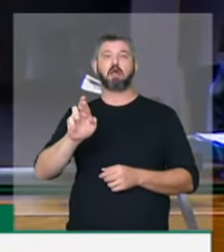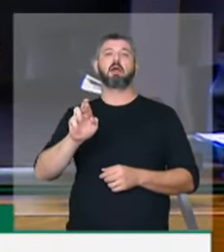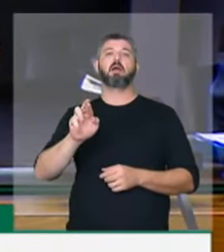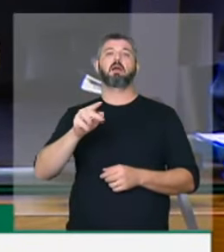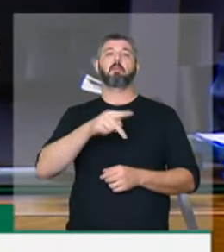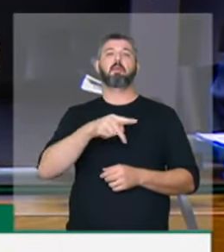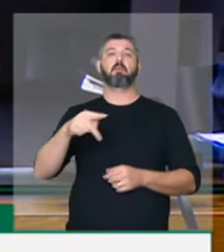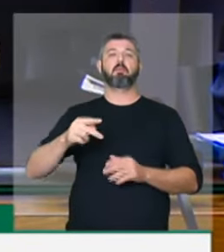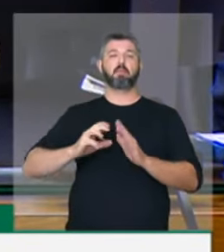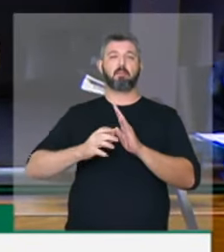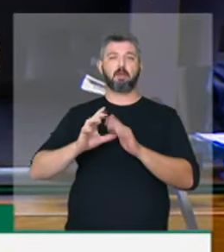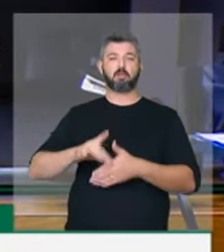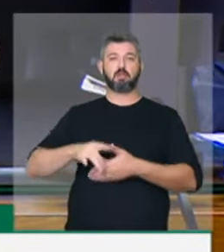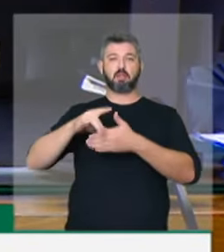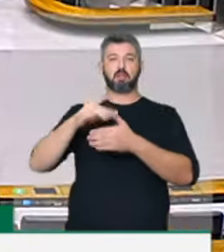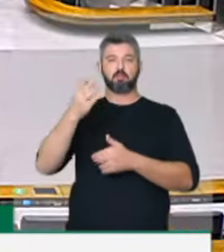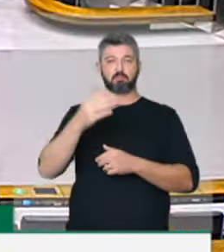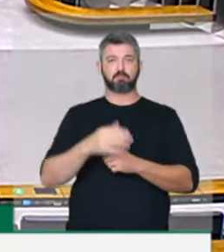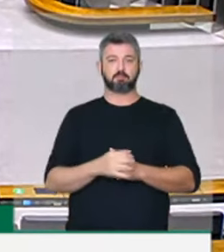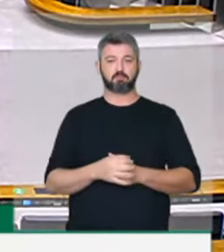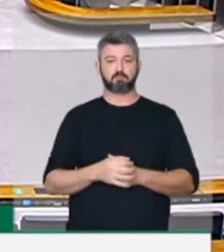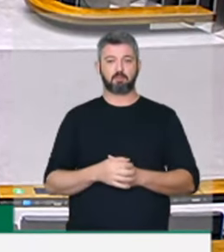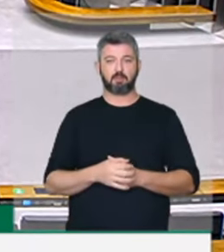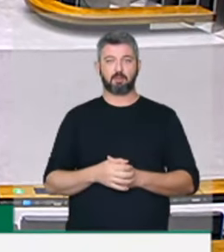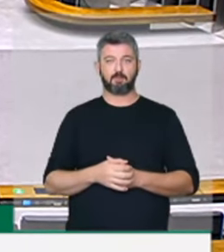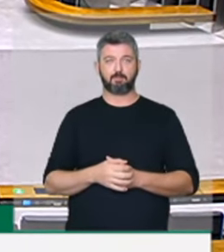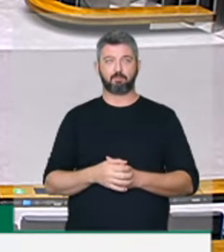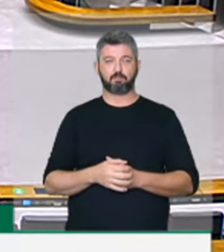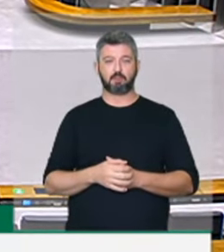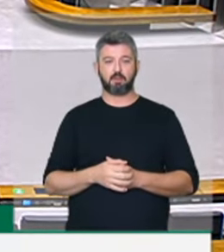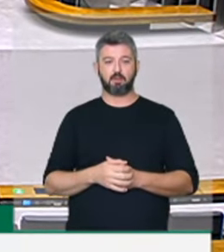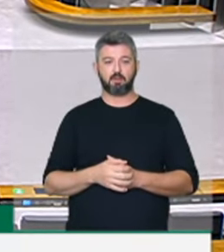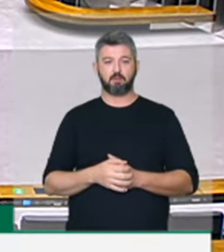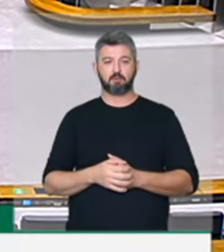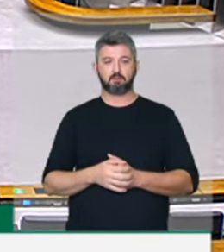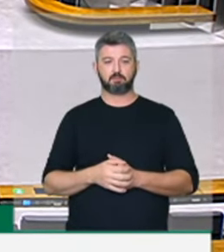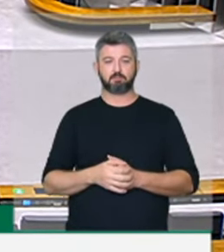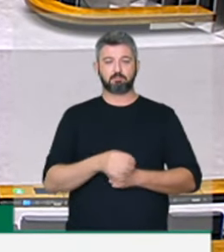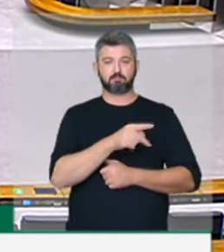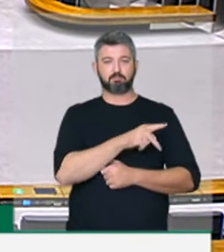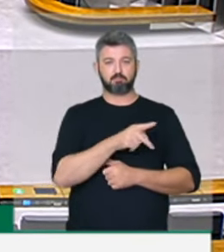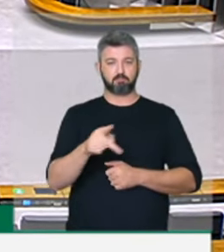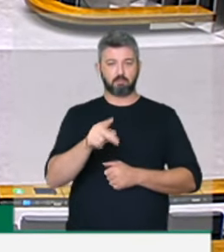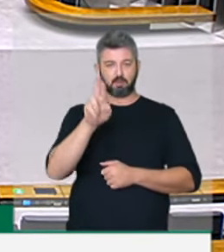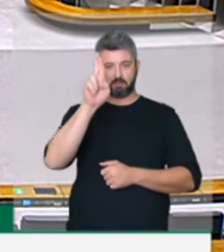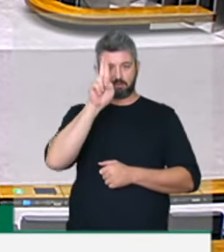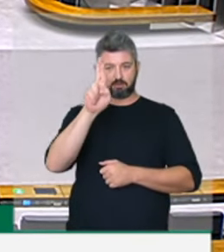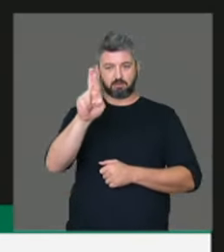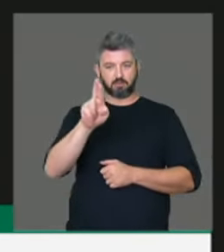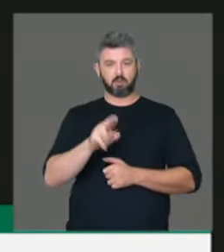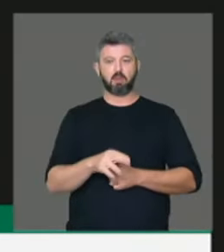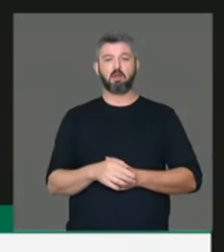PP. DEPUTADO IZAR ESTÁ NO... -- [DEPUTADO]: SENHOR PRESIDENTE, QUERIA PRIMEIRO CUMPRIMENTAR O DEPUTADO HIRAN E O DEPUTADO DOUTOR LUIZINHO